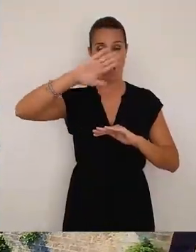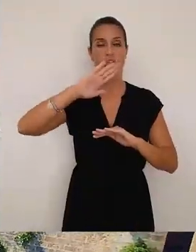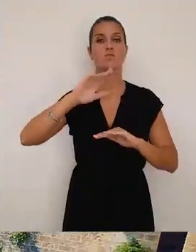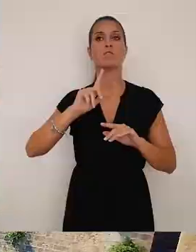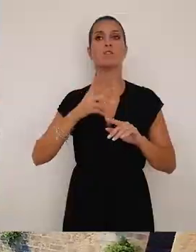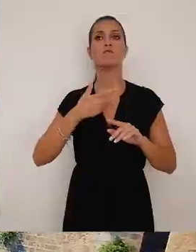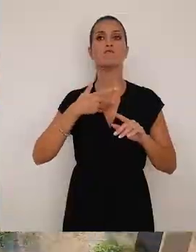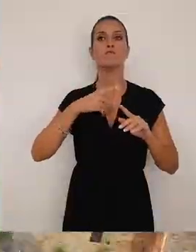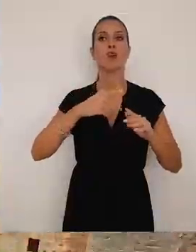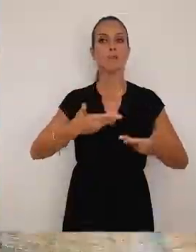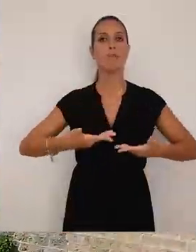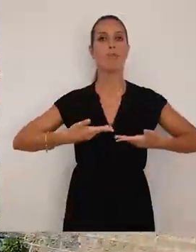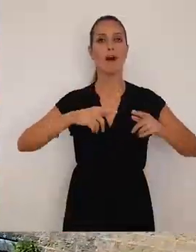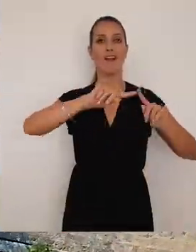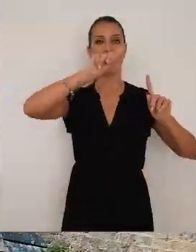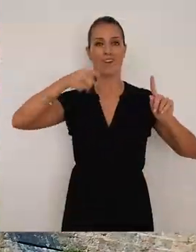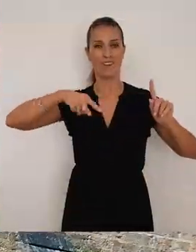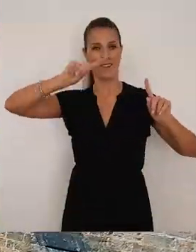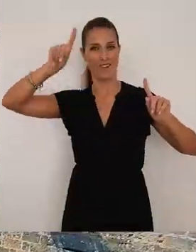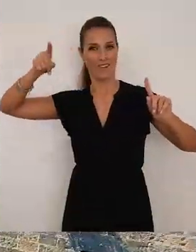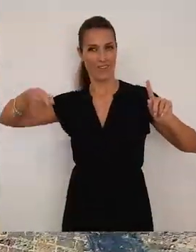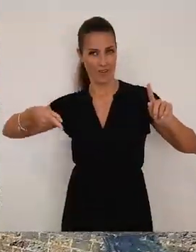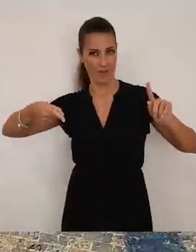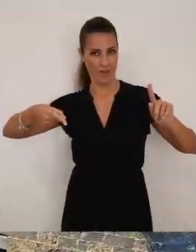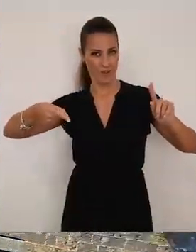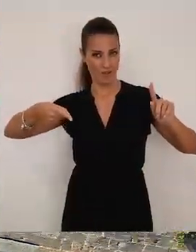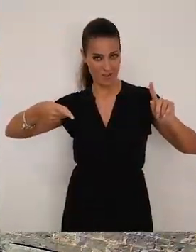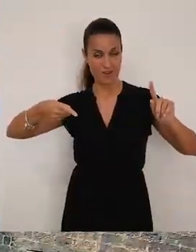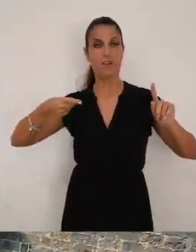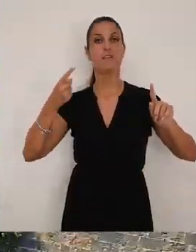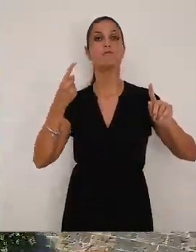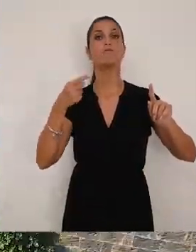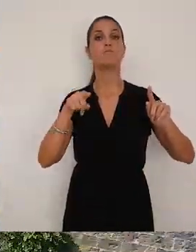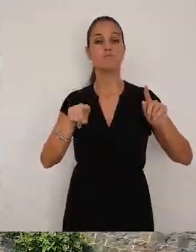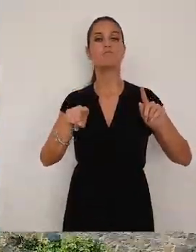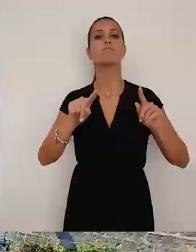è decorata da un sobrio loggiato Settecentesco, frutto dei molteplici interventi strutturali